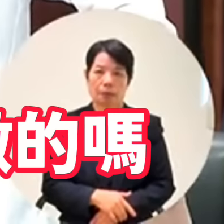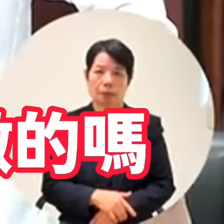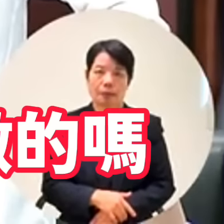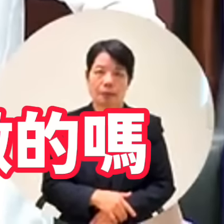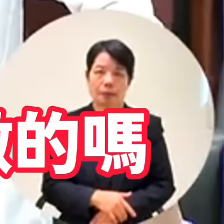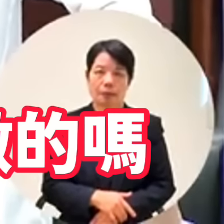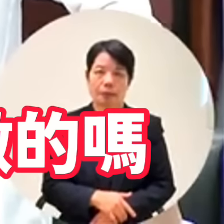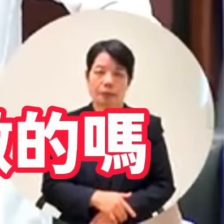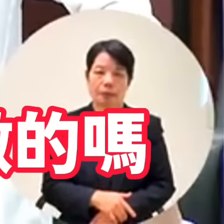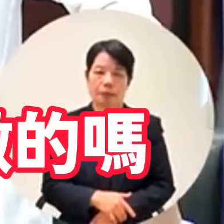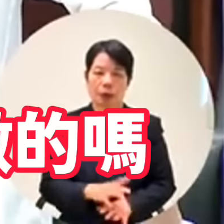公務人員有這樣做的嗎